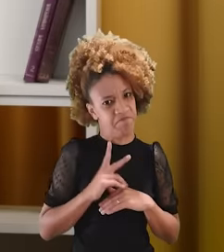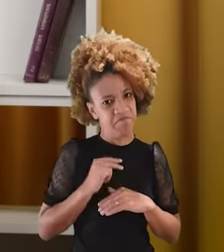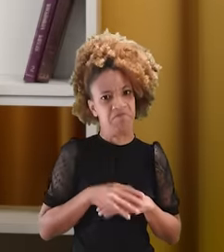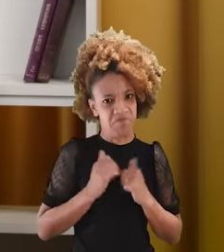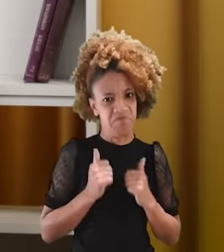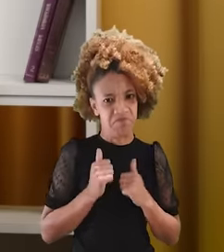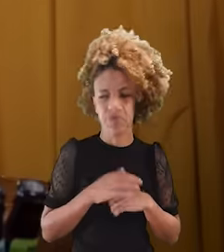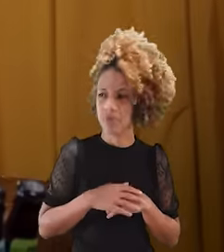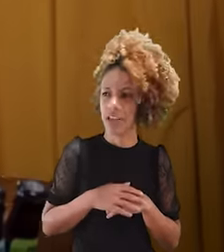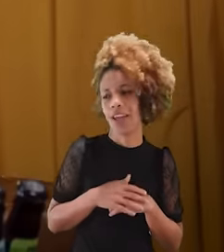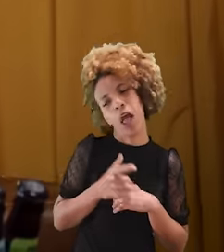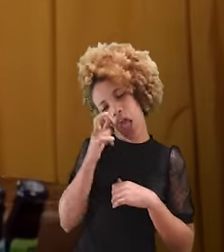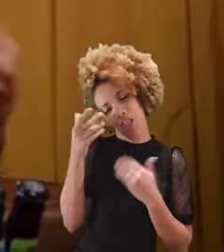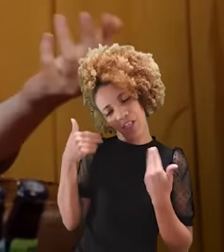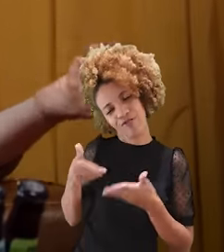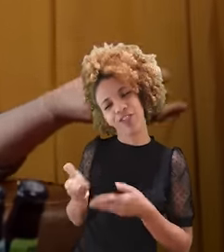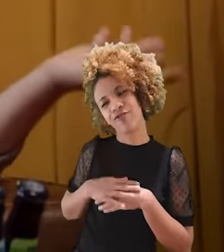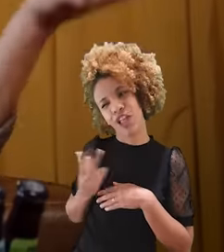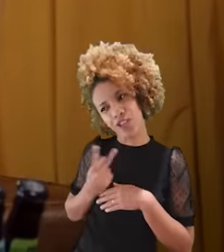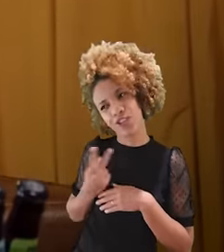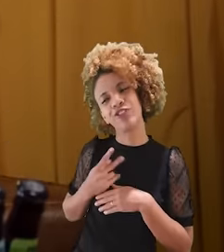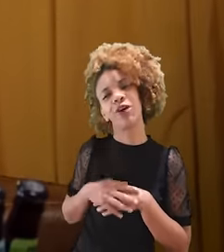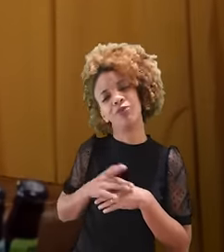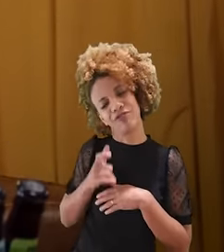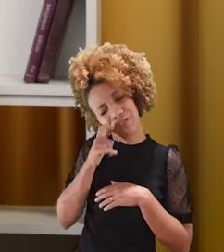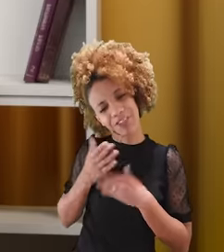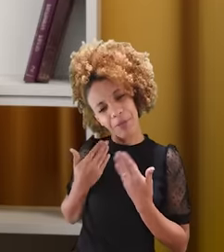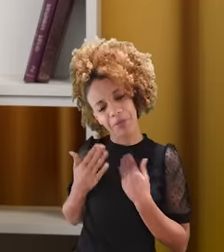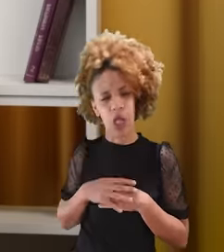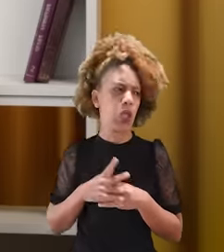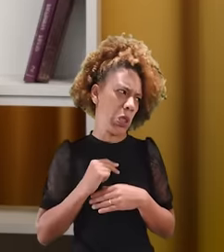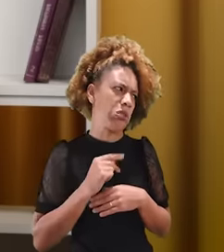eu eu são interessante fo interessante nós somos irresistíveis foi um papo interessantíssimo que